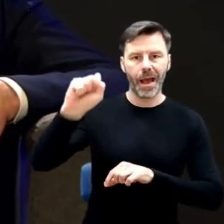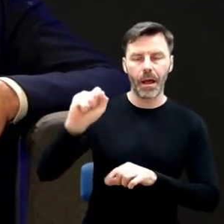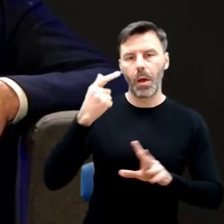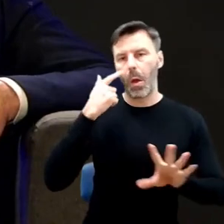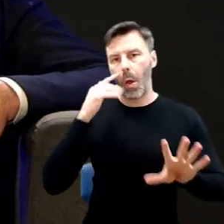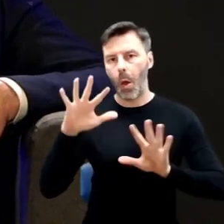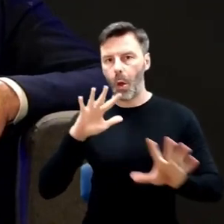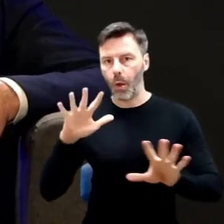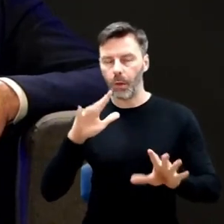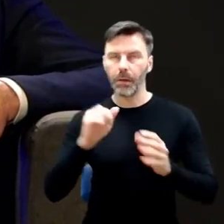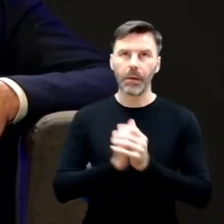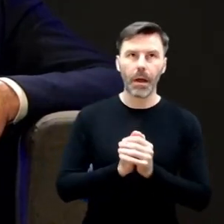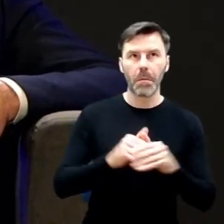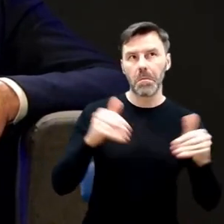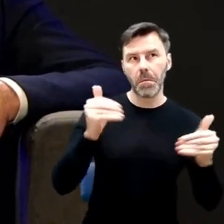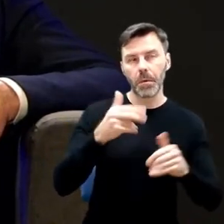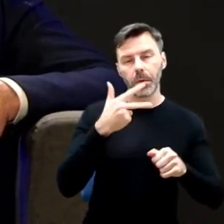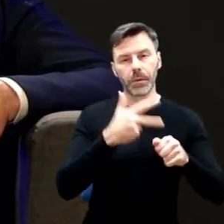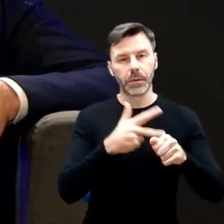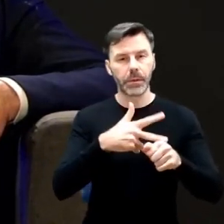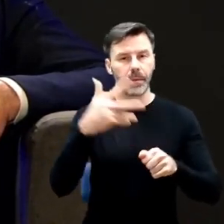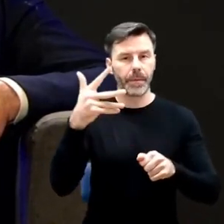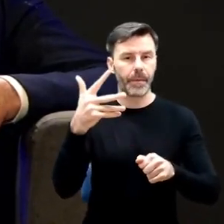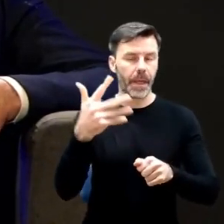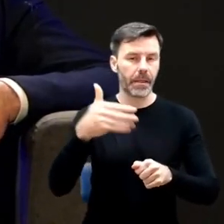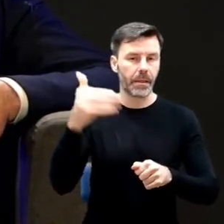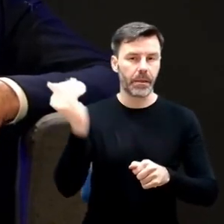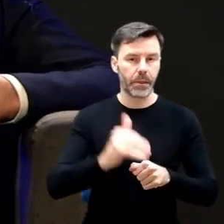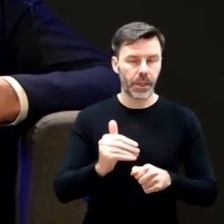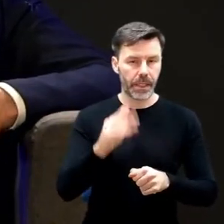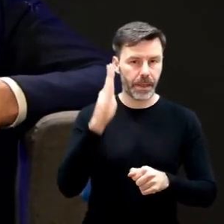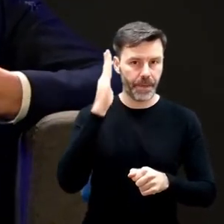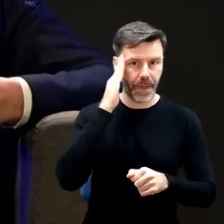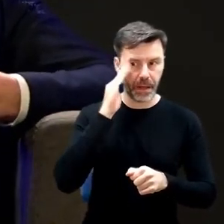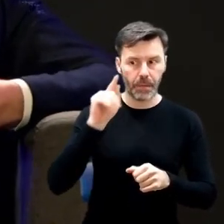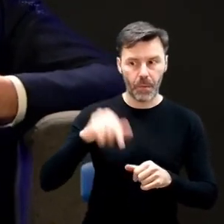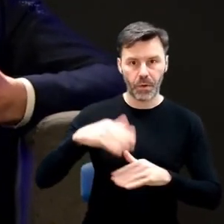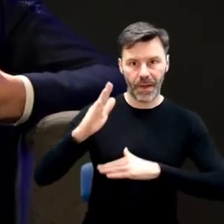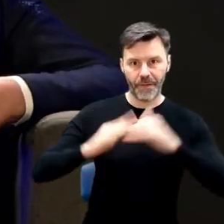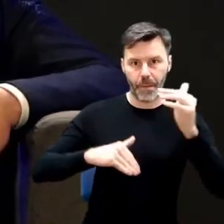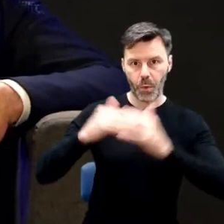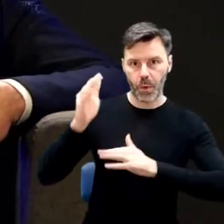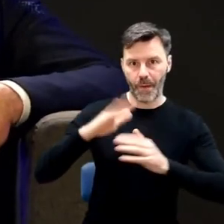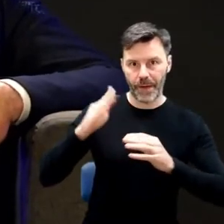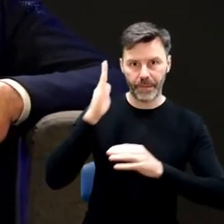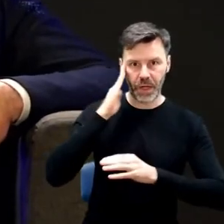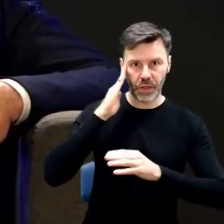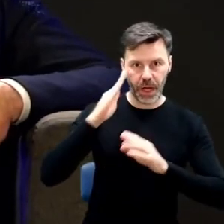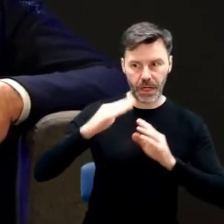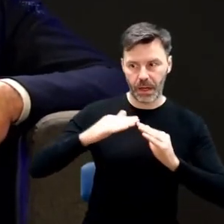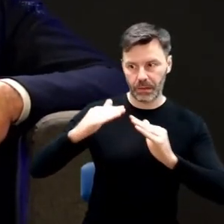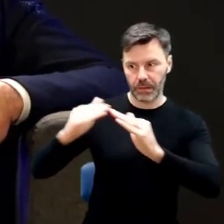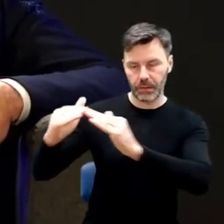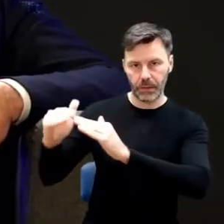jakieś 35 tysięcy mieszkań, które można na tych gruntach wybudować i my je sukcesywnie wnosimy do poszczególnych